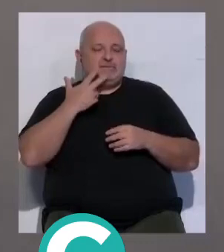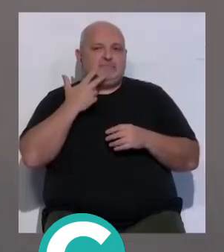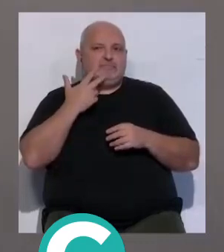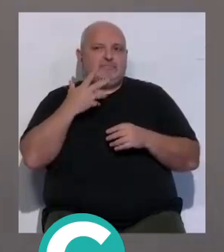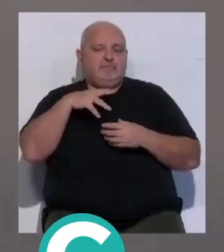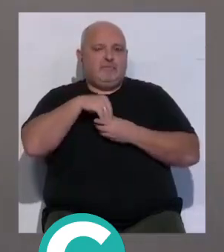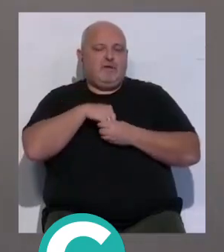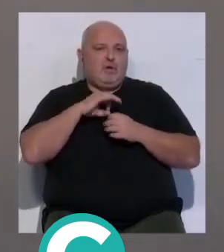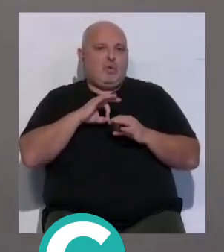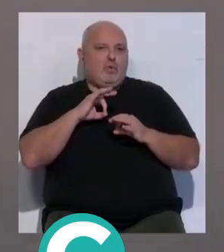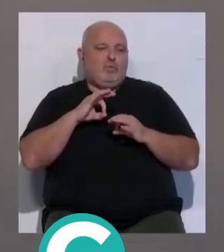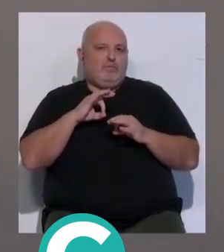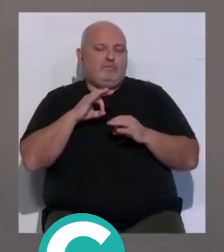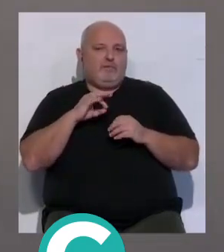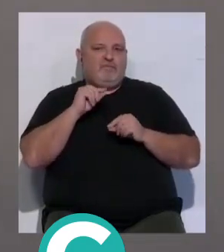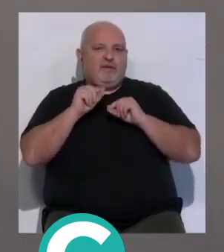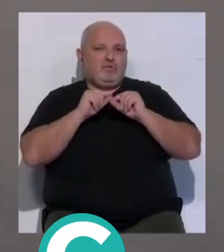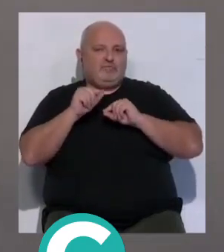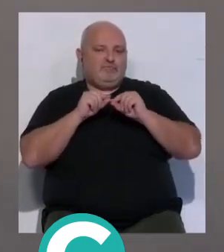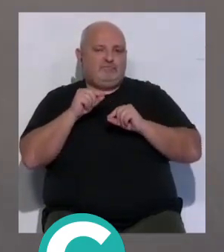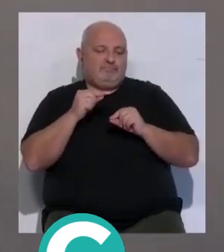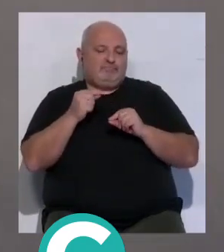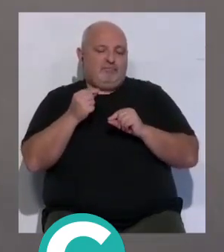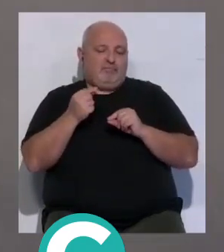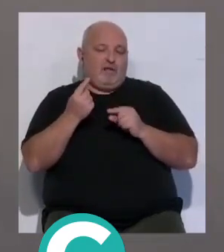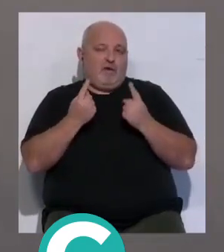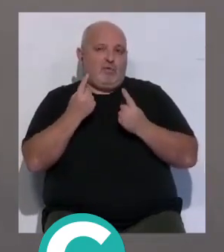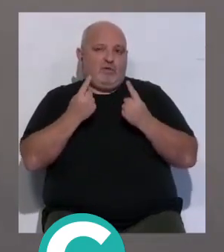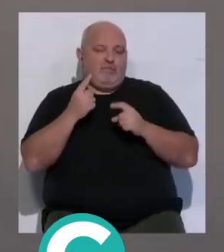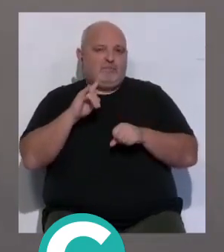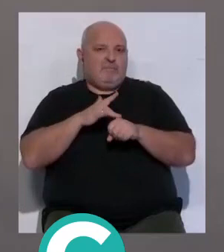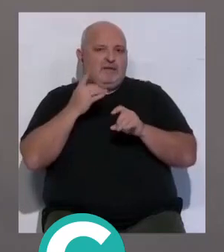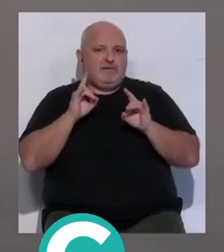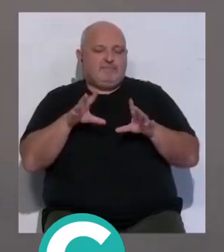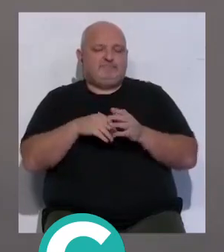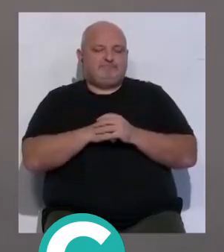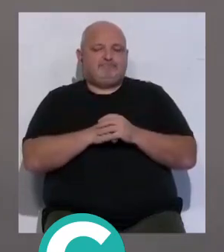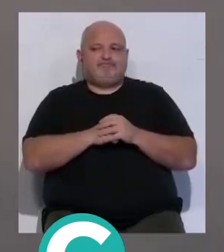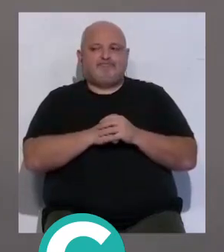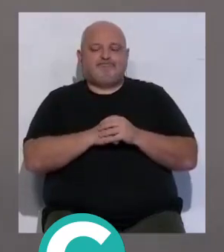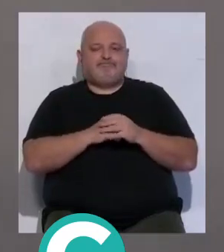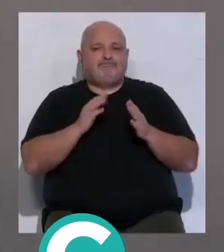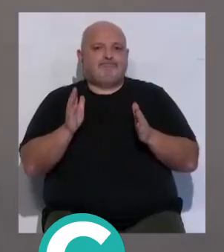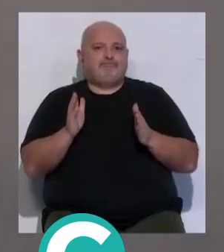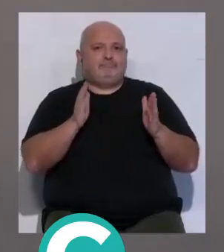entrada justamente un virus una bacteria que te pueda complicar vamos a pasar hemos dejado